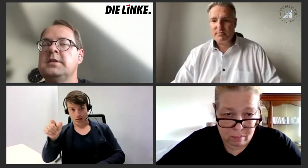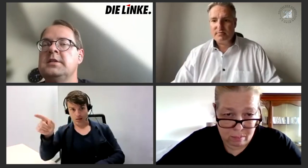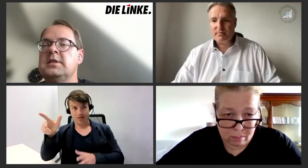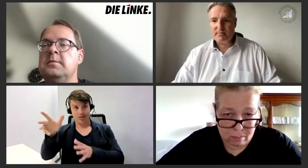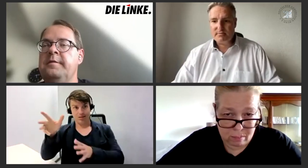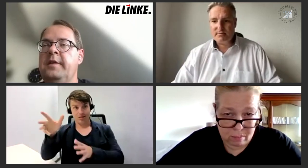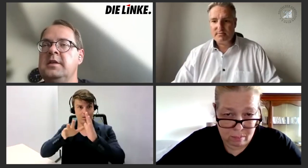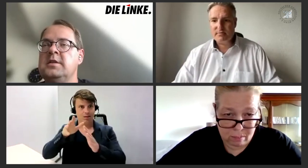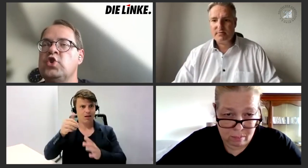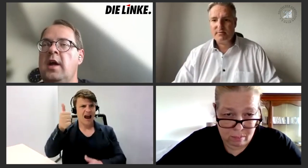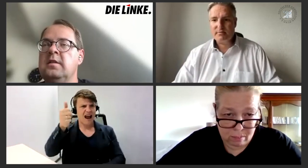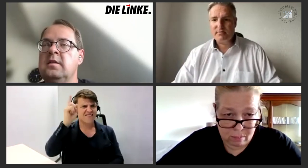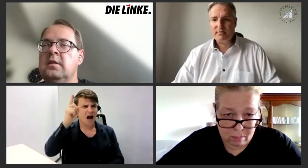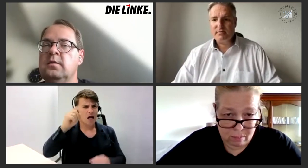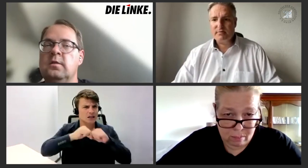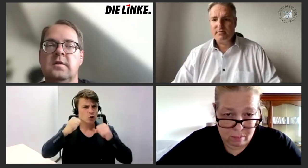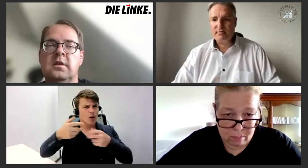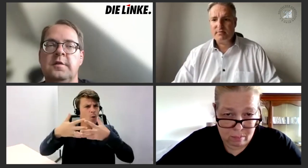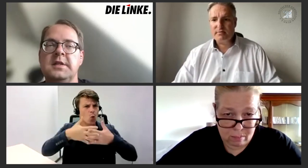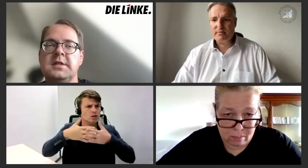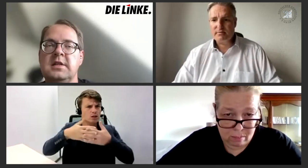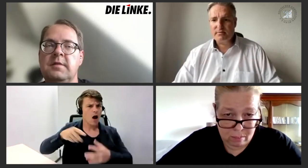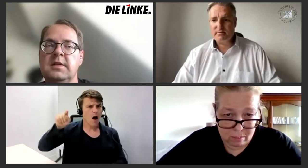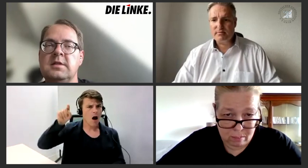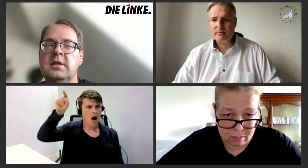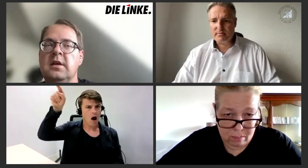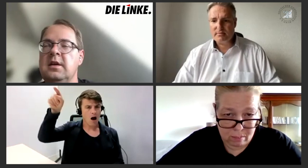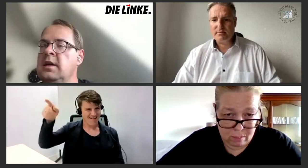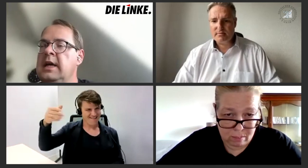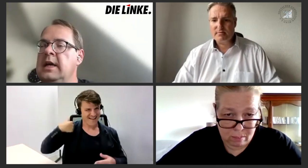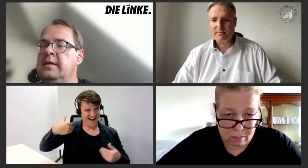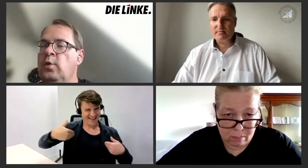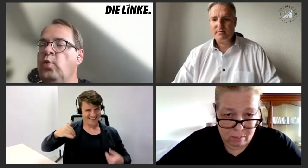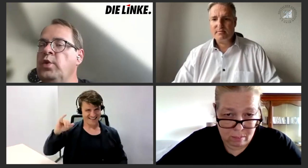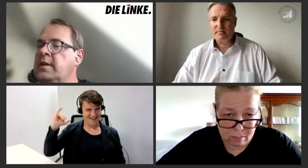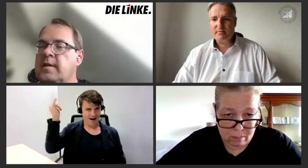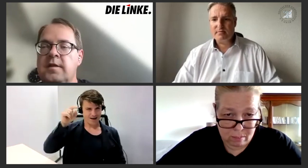einem Warn-System den Vereinigten Saaten, der dort auf Dienstreise war, das ist jetzt ein Jahr her.